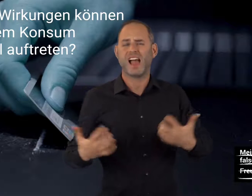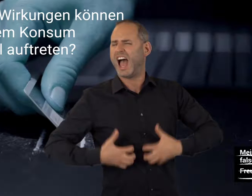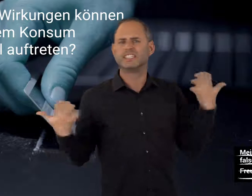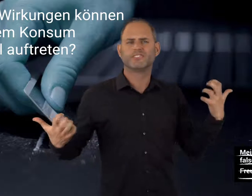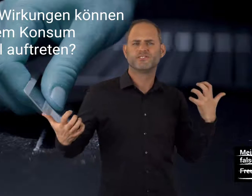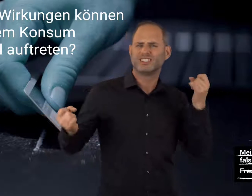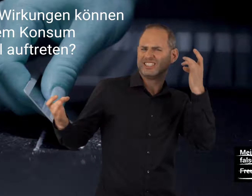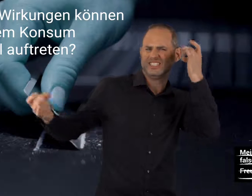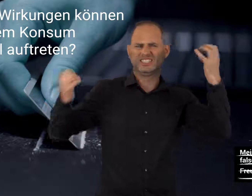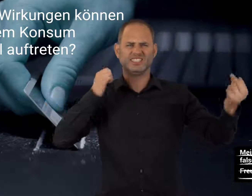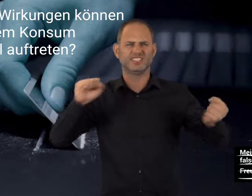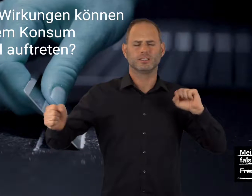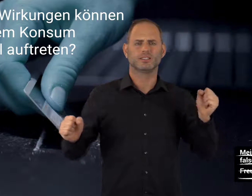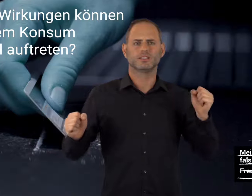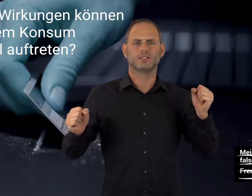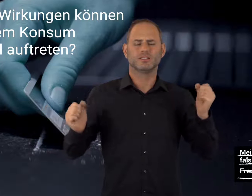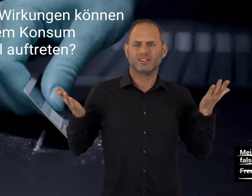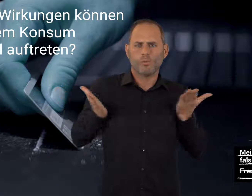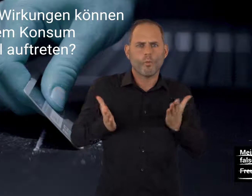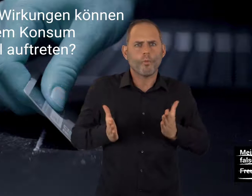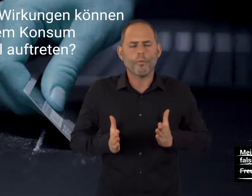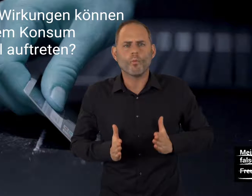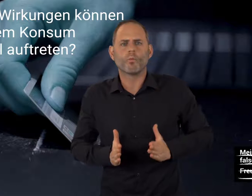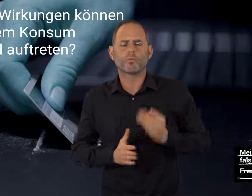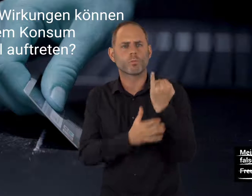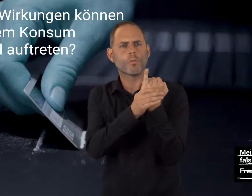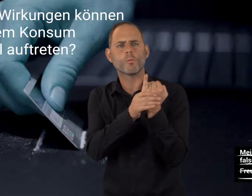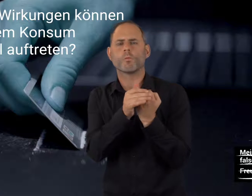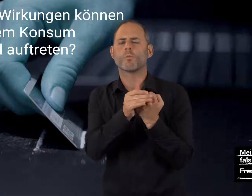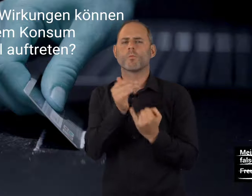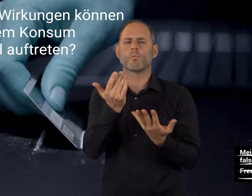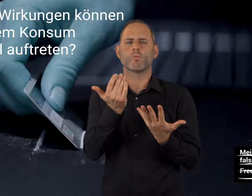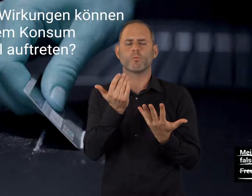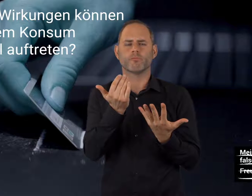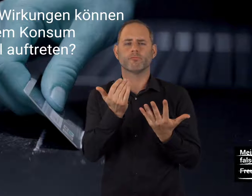Aggressivität, Gewichtsverlust, Unterernährung,